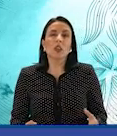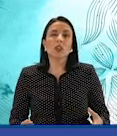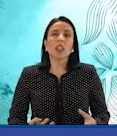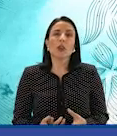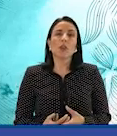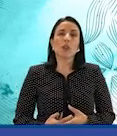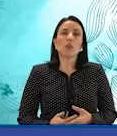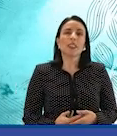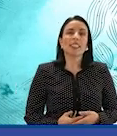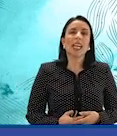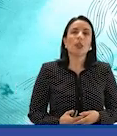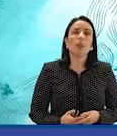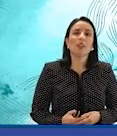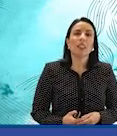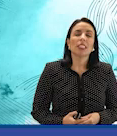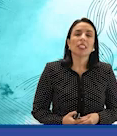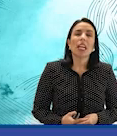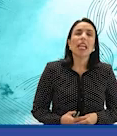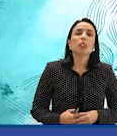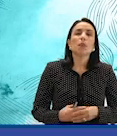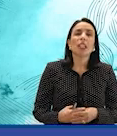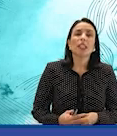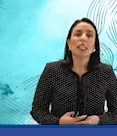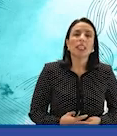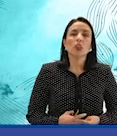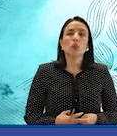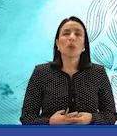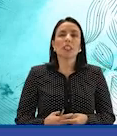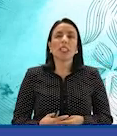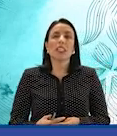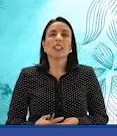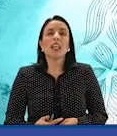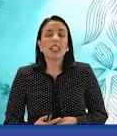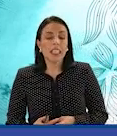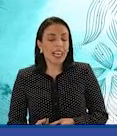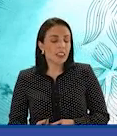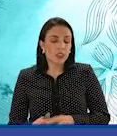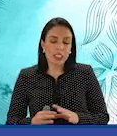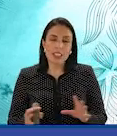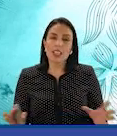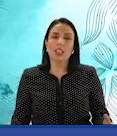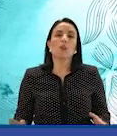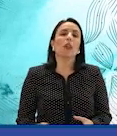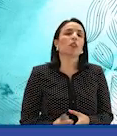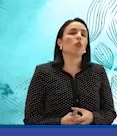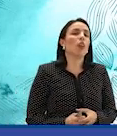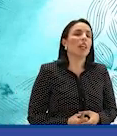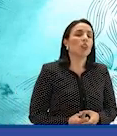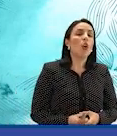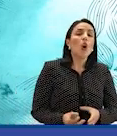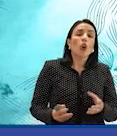contenido presupuestario para financiar las partidas o subpartidas de gasto necesarias para todo el año.